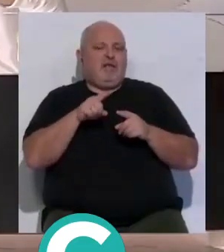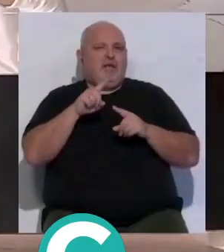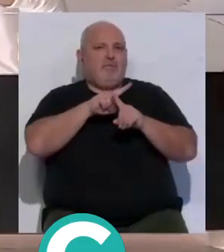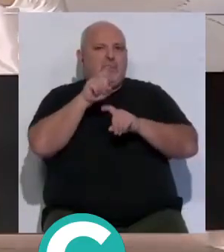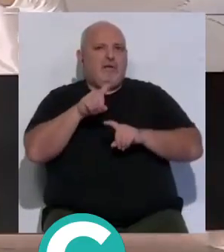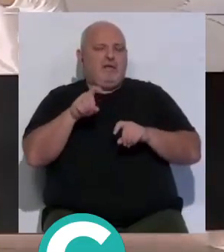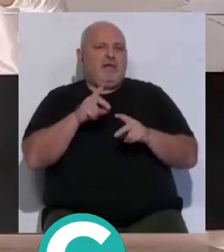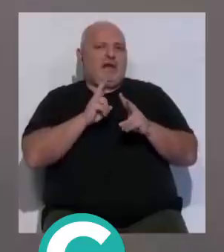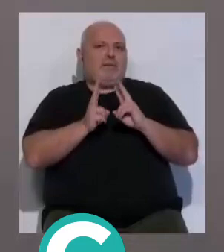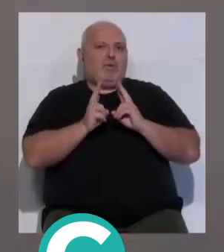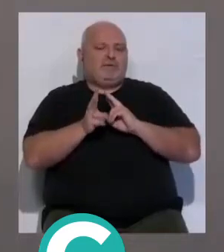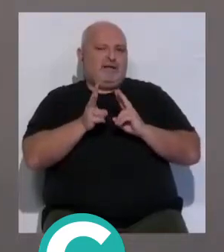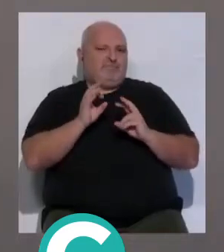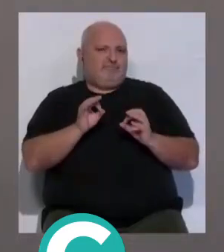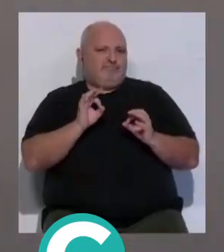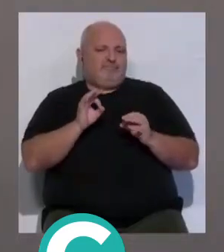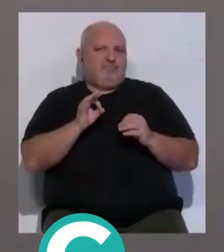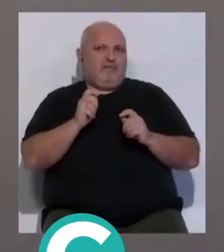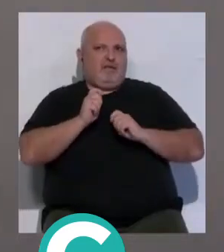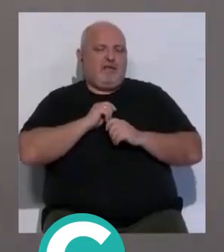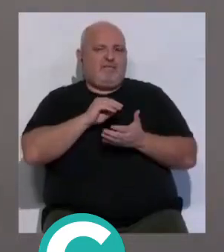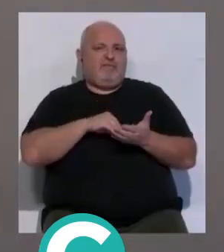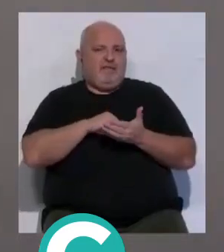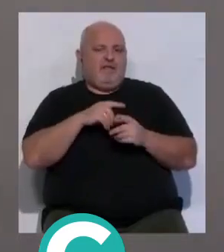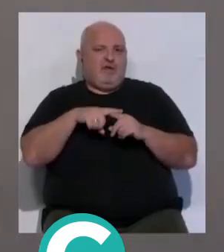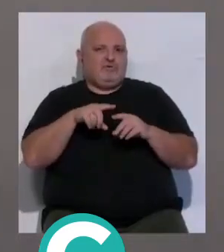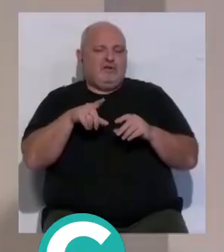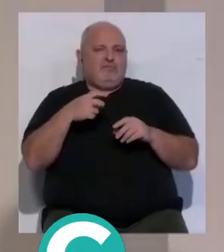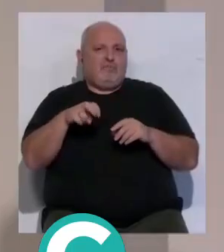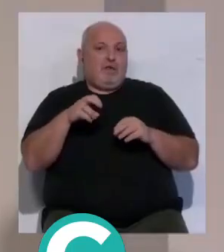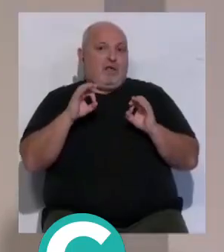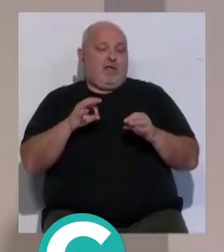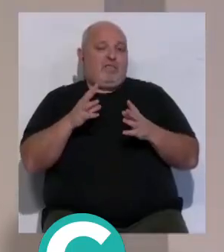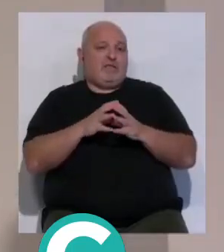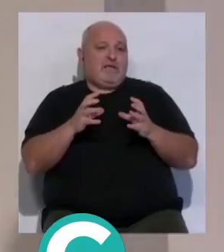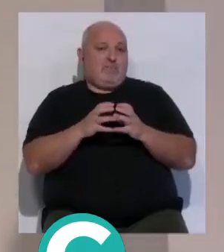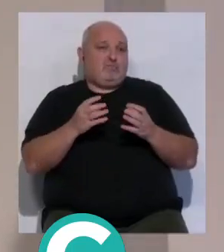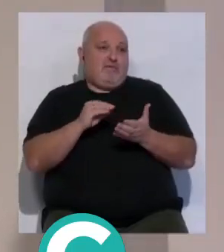y esas respuestas que te ponen en valor muchas cosas en el fútbol y las que desearíamos tener